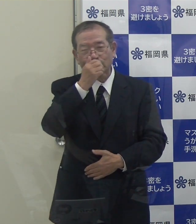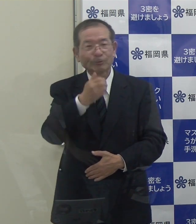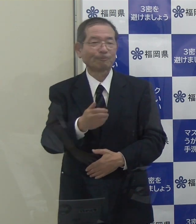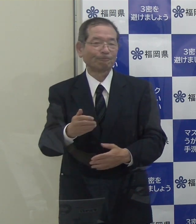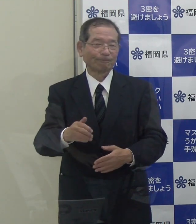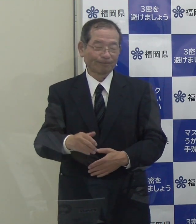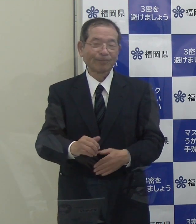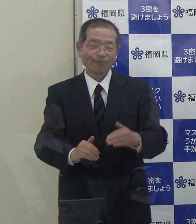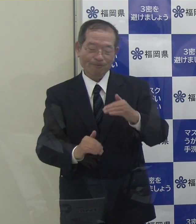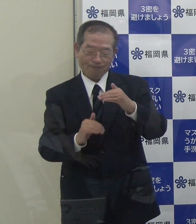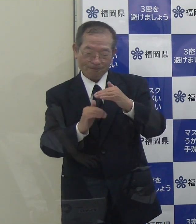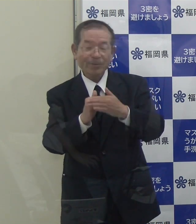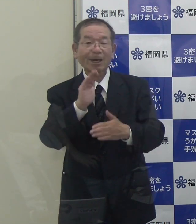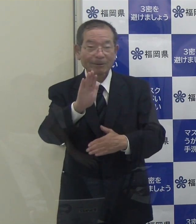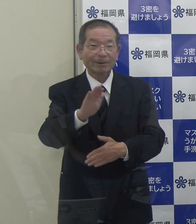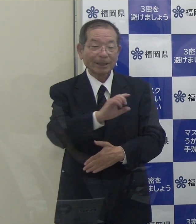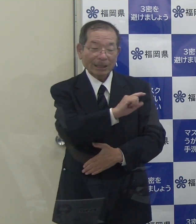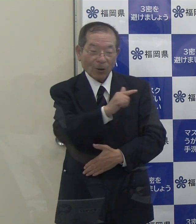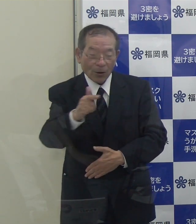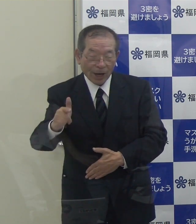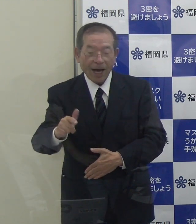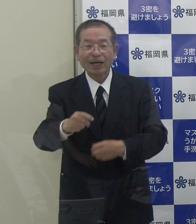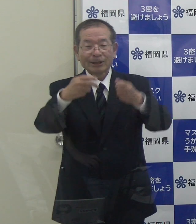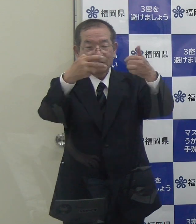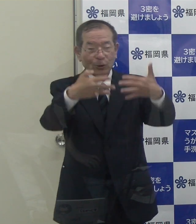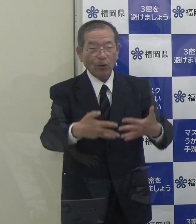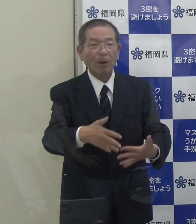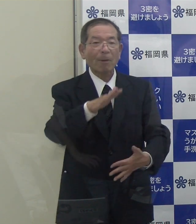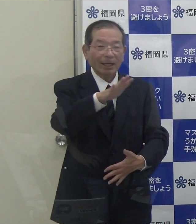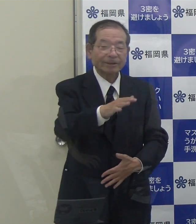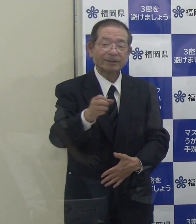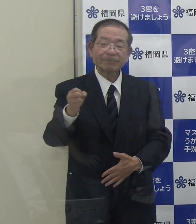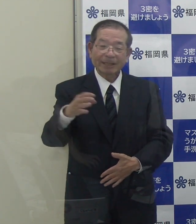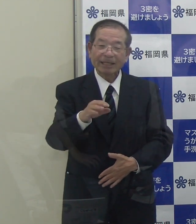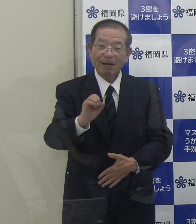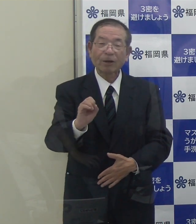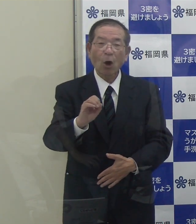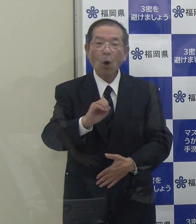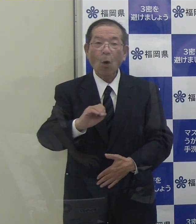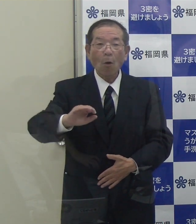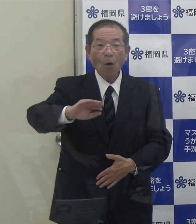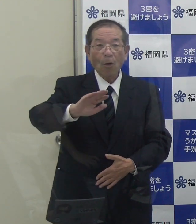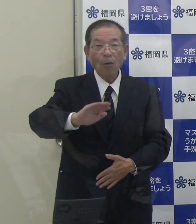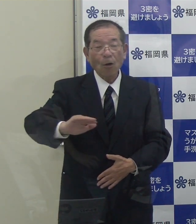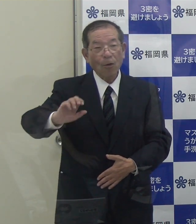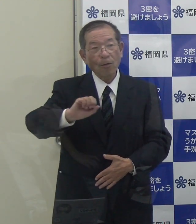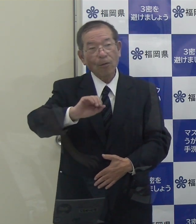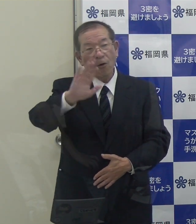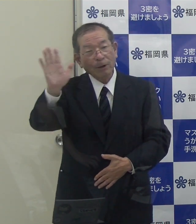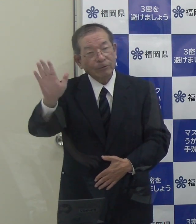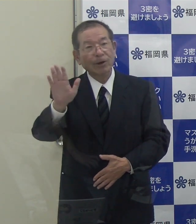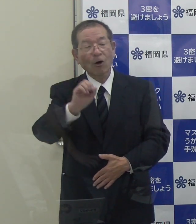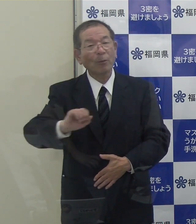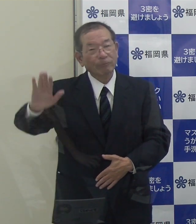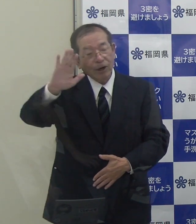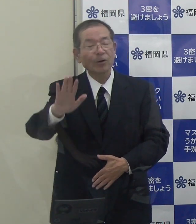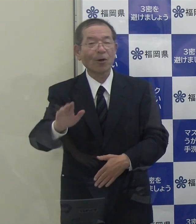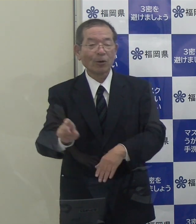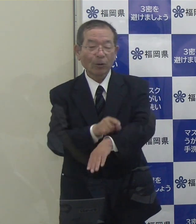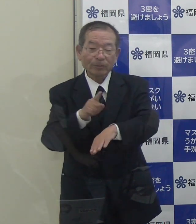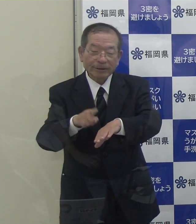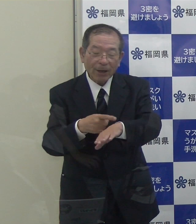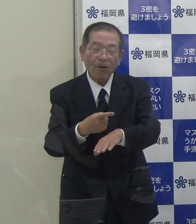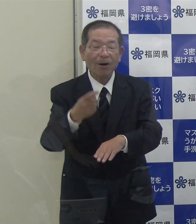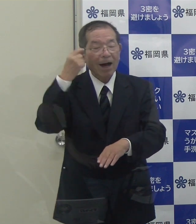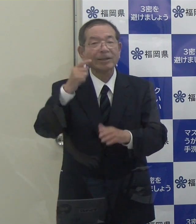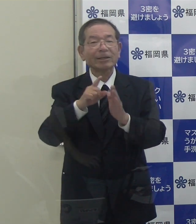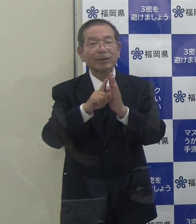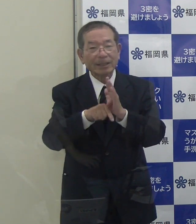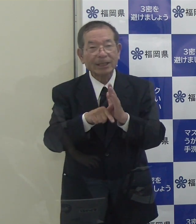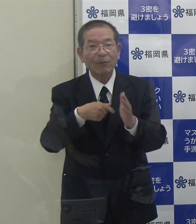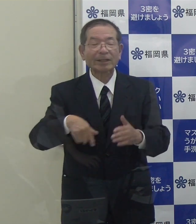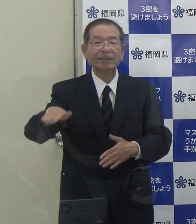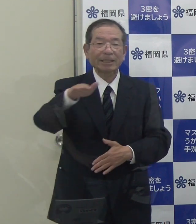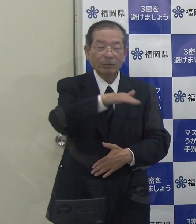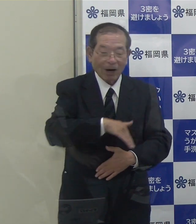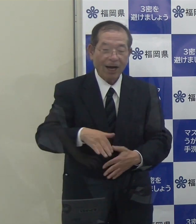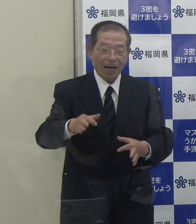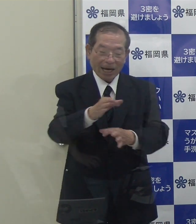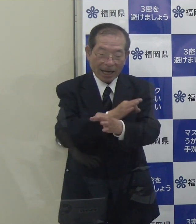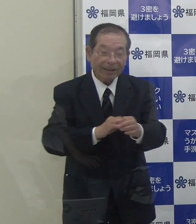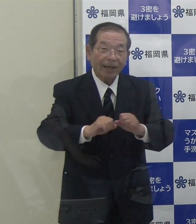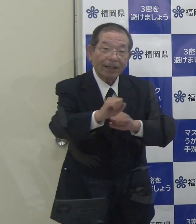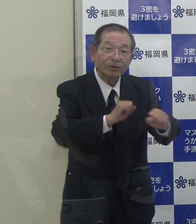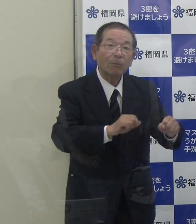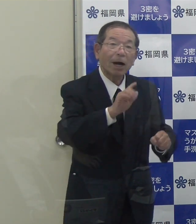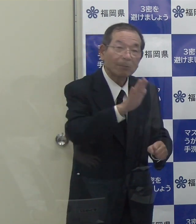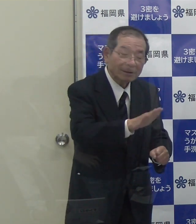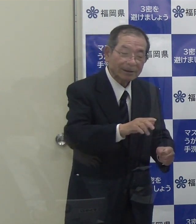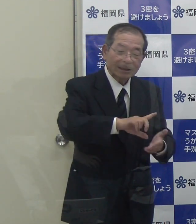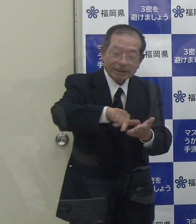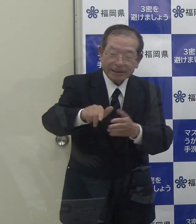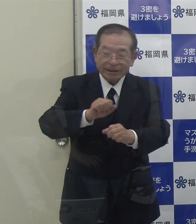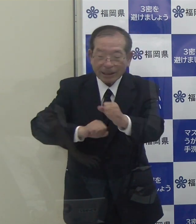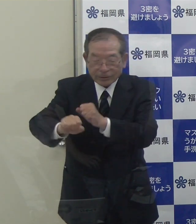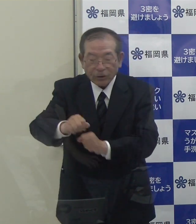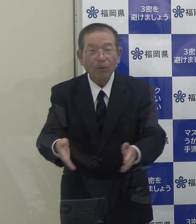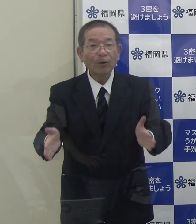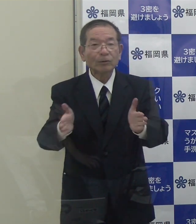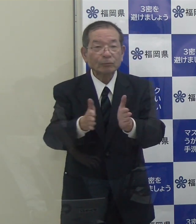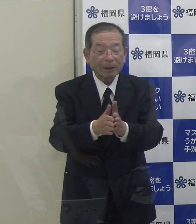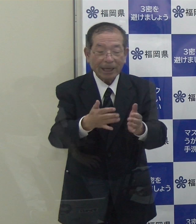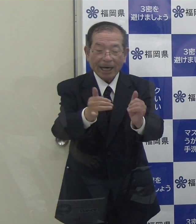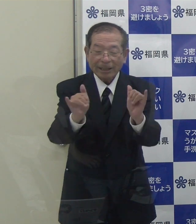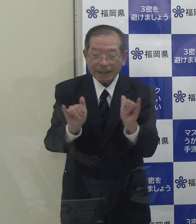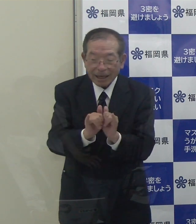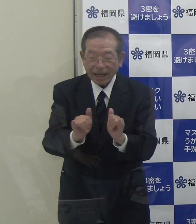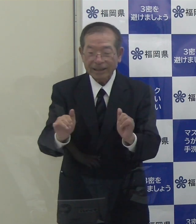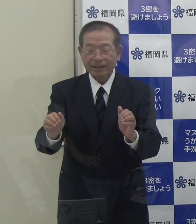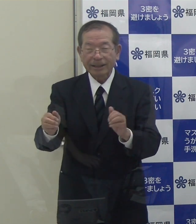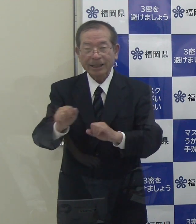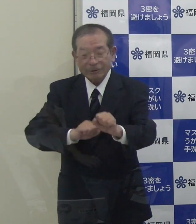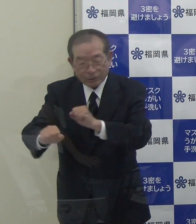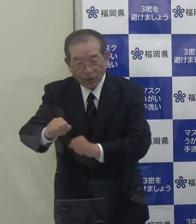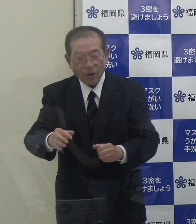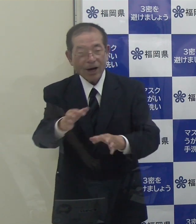こういった様々な条件と現在のオミクロン株の特性を踏まえたときに、我々は、経済活動や、地域活動等も含め、